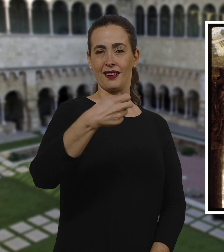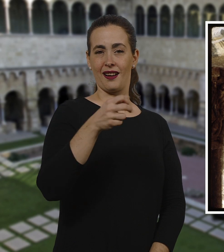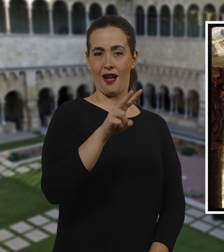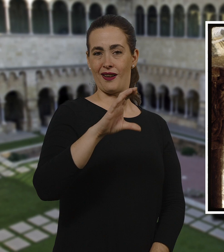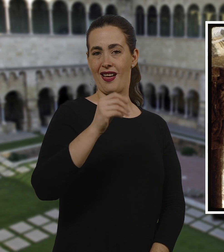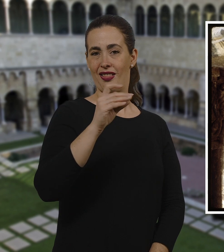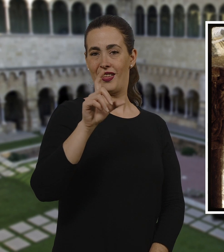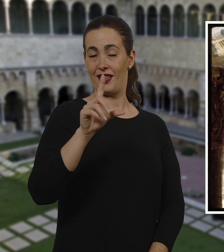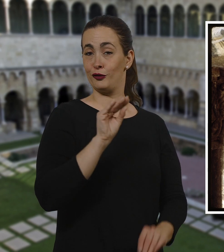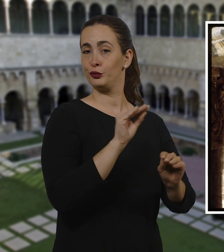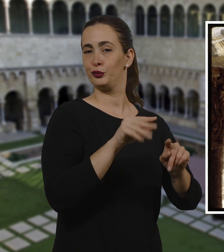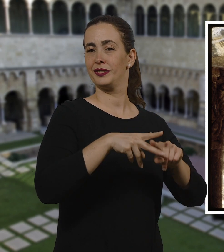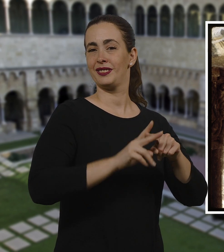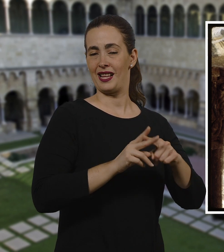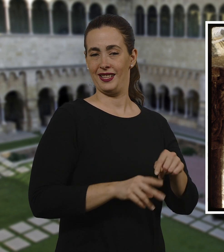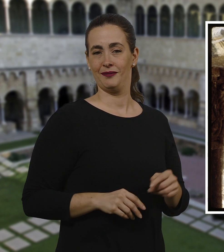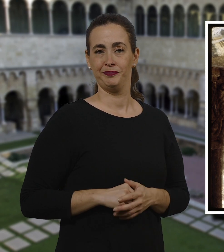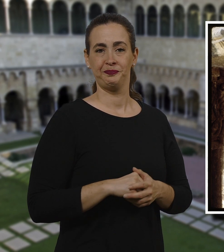Arnau Cadell i el seu taller